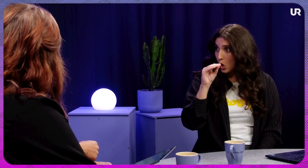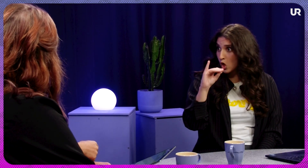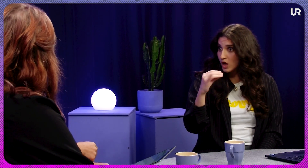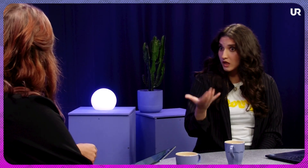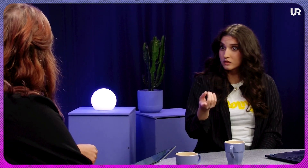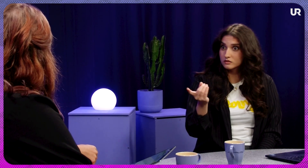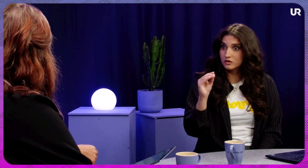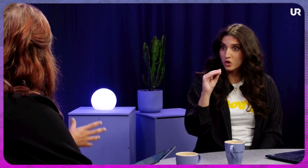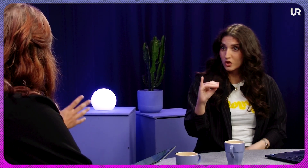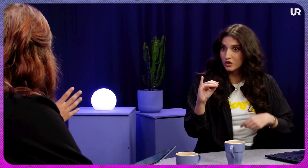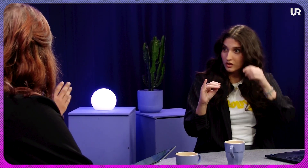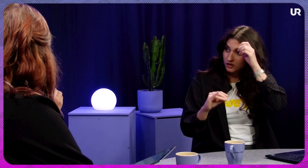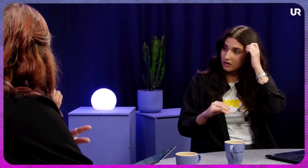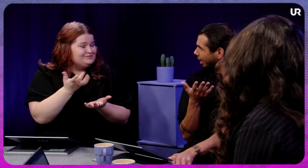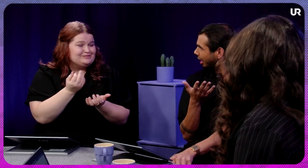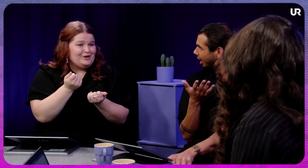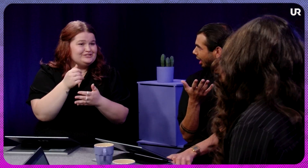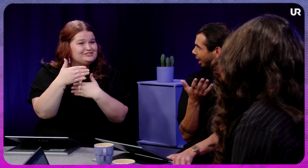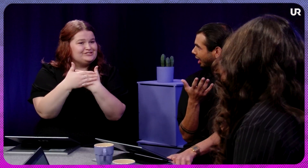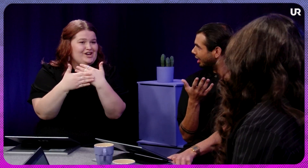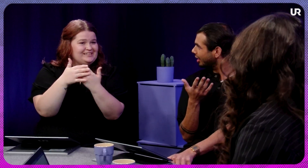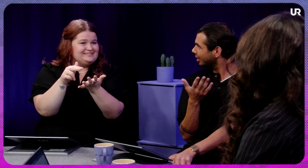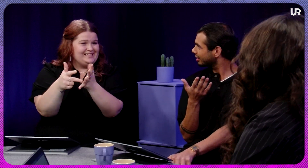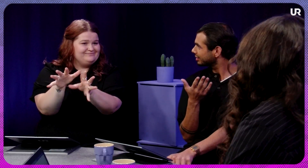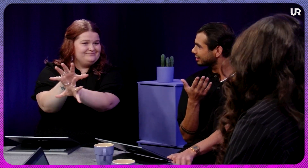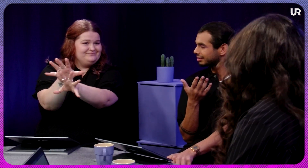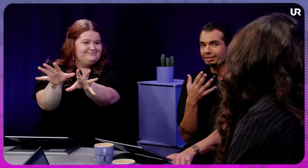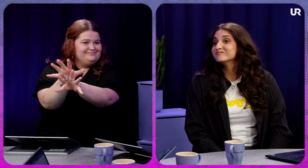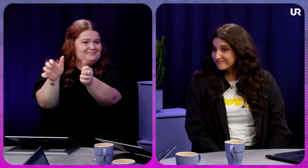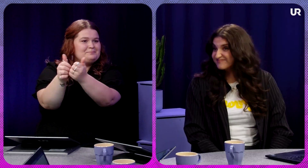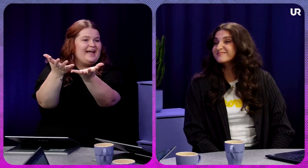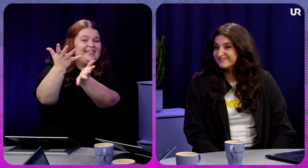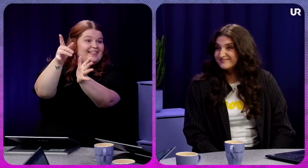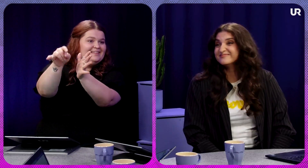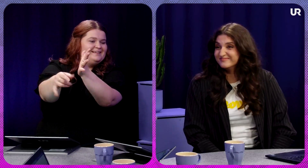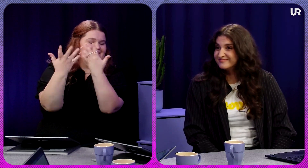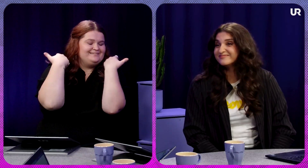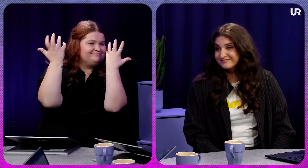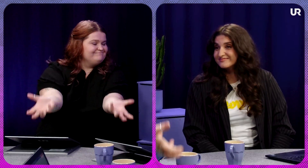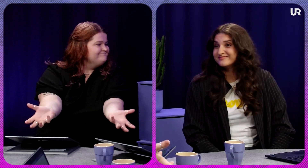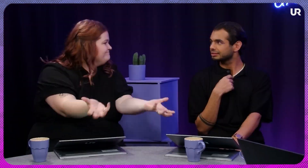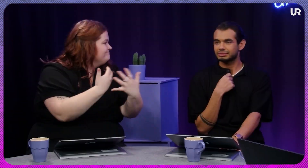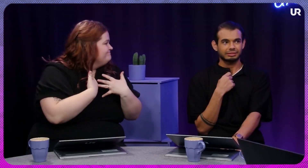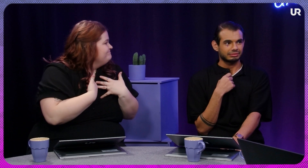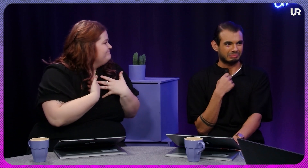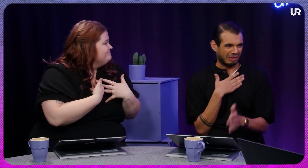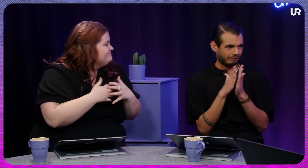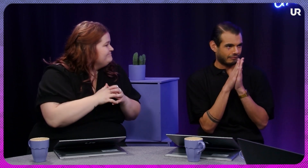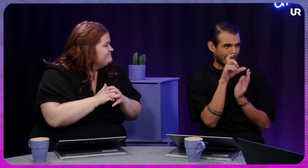Jessica: Ni vet vad AI är? Josephine: Något med datorer? Mer än så då ehhh? Jessica: Mm!